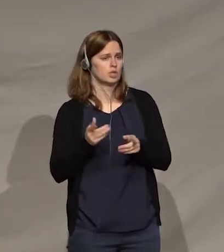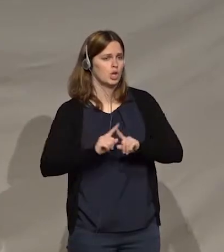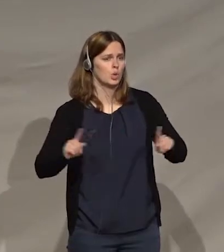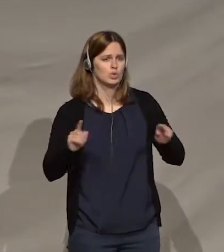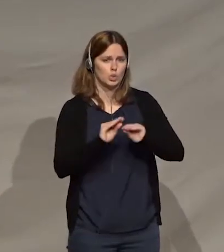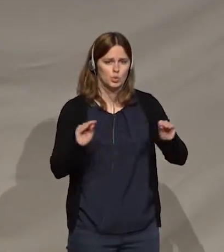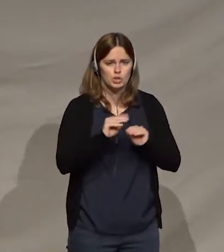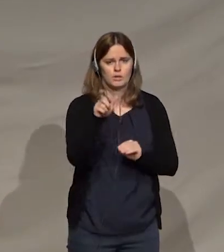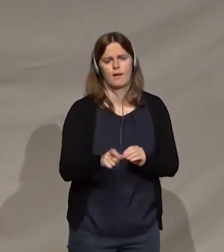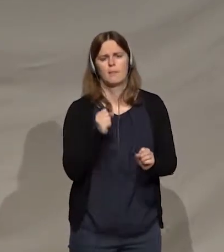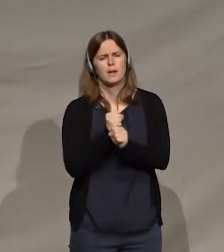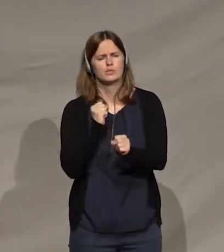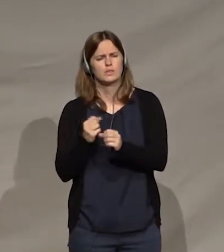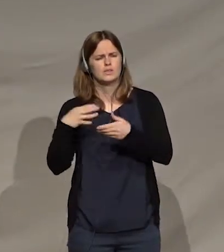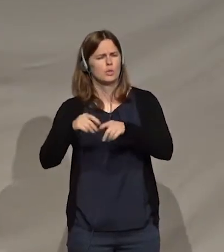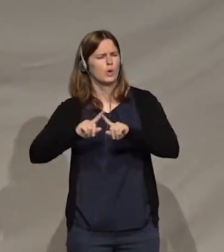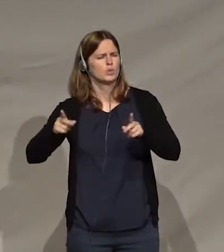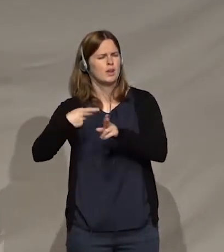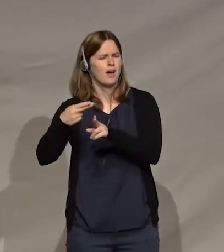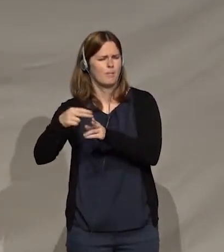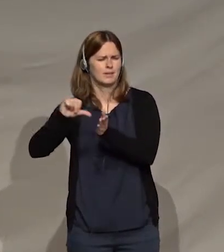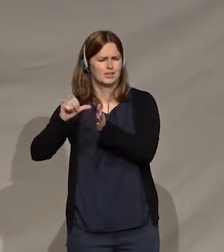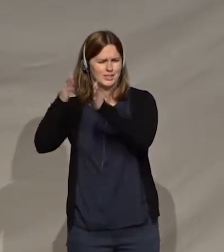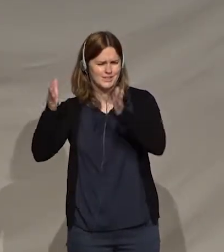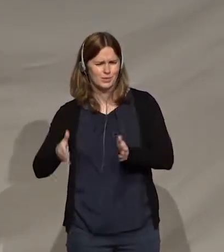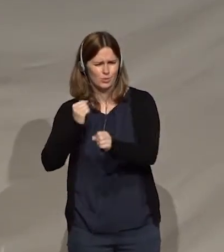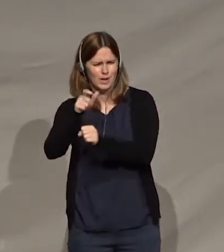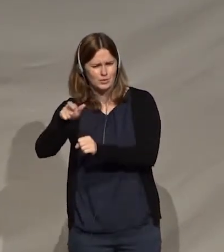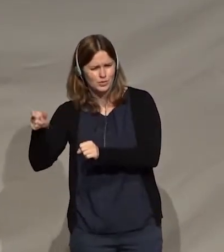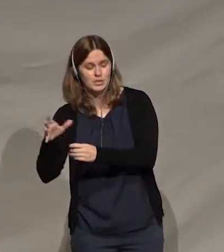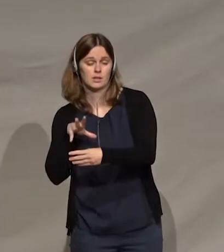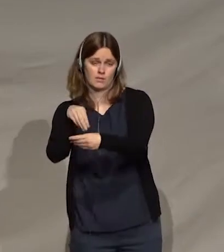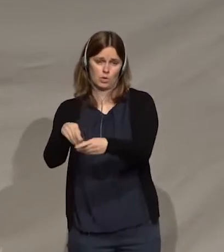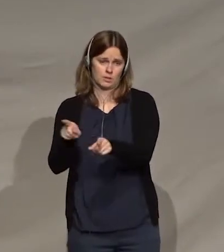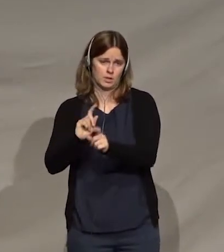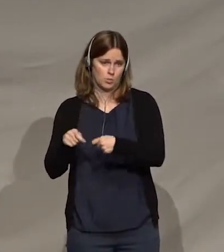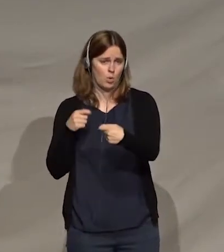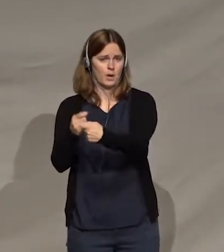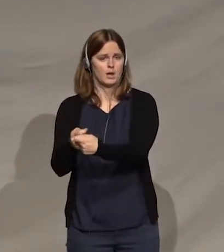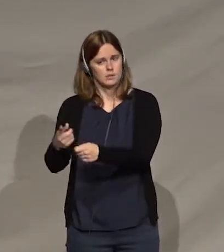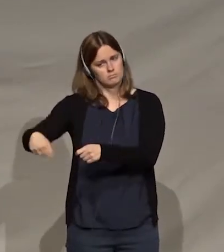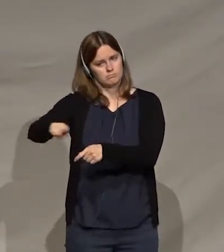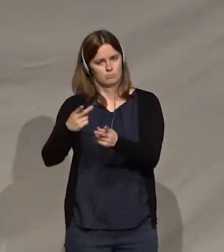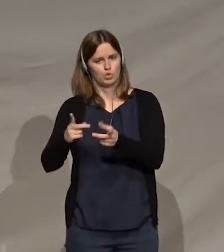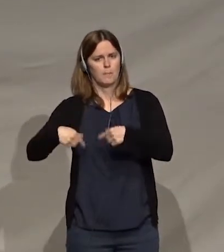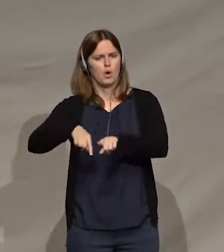A je také spousta dalších pracovníků, kteří se nepovažují za lidi s postižením.